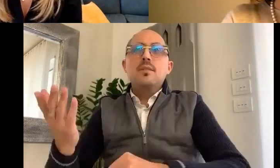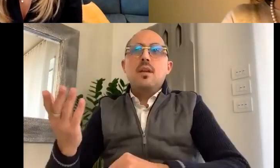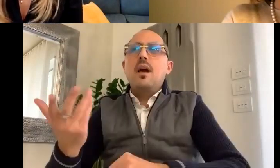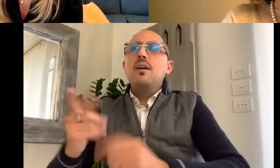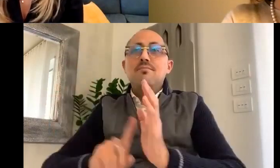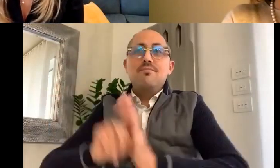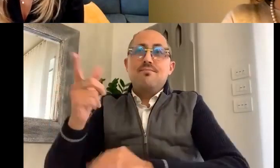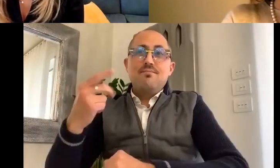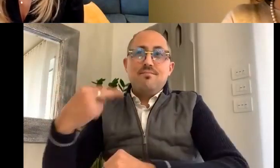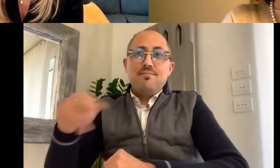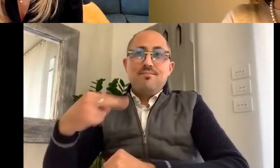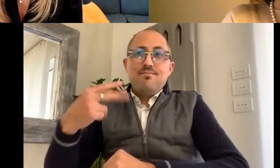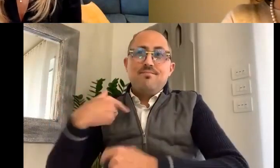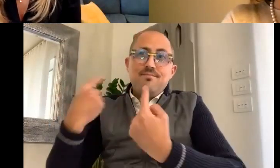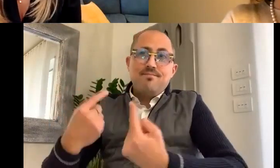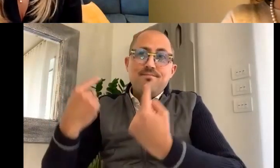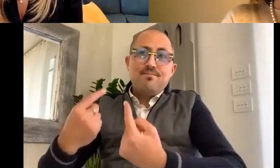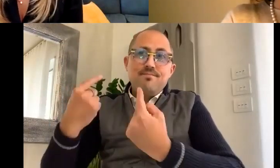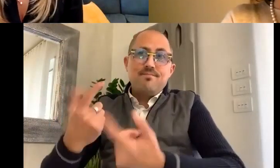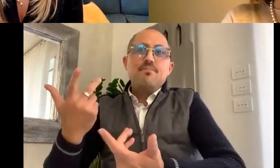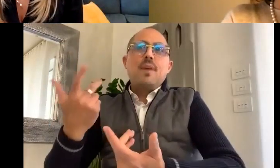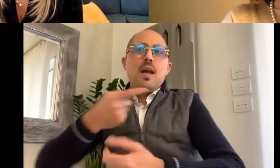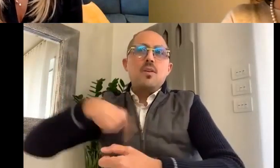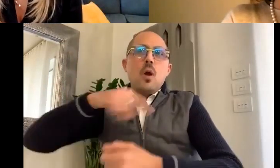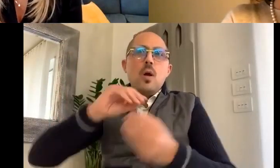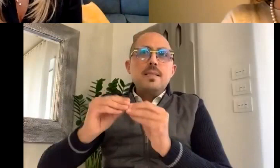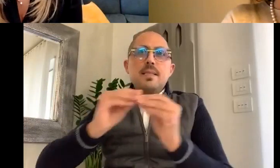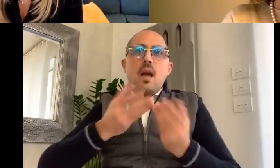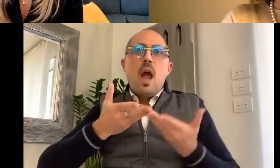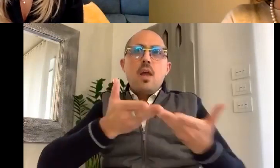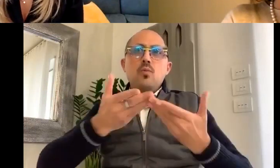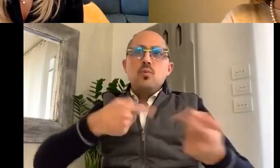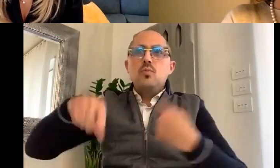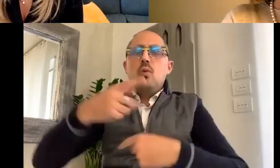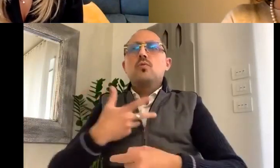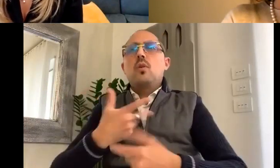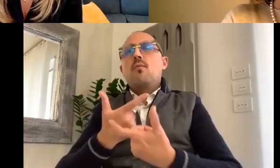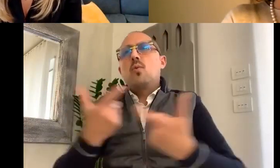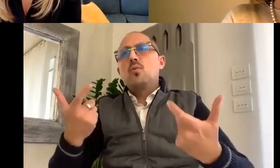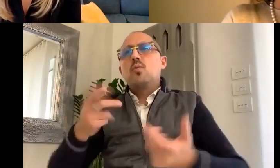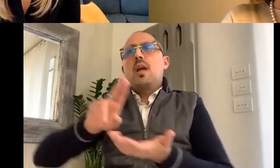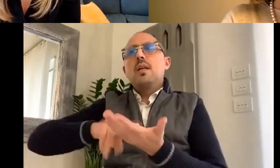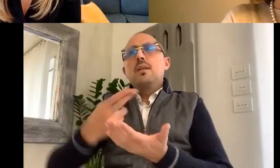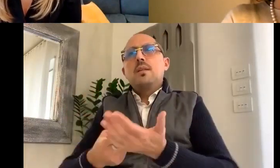per esempio il 112 l'emergenza per noi sordi non è attiva, non riusciamo ad